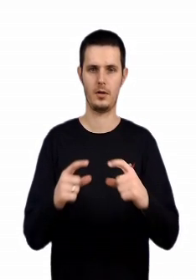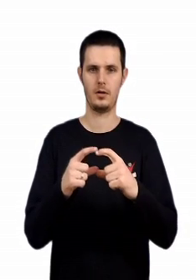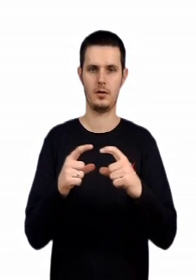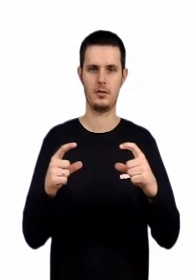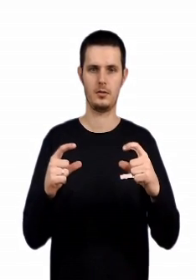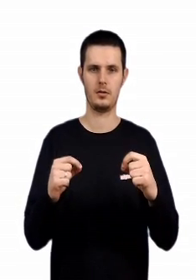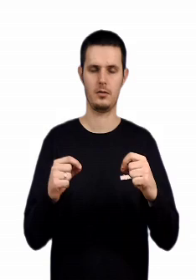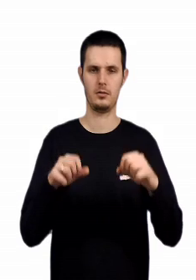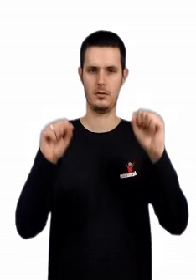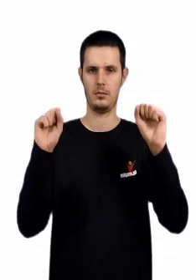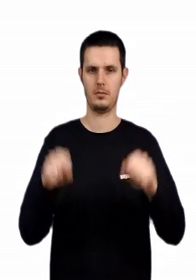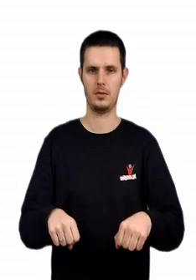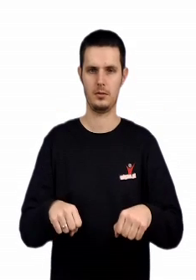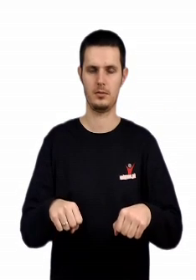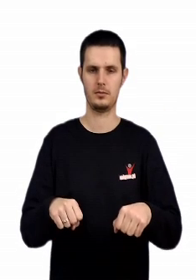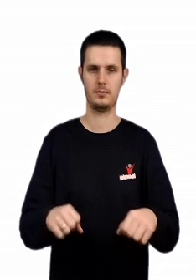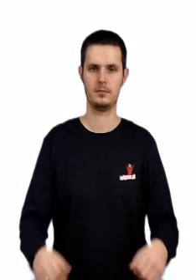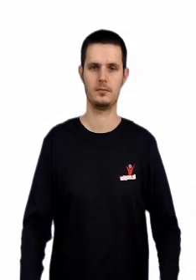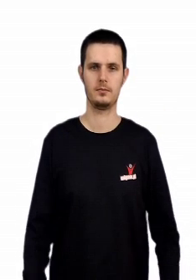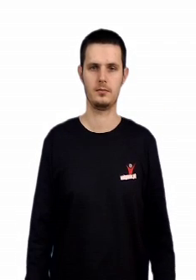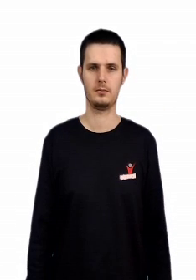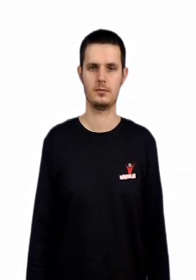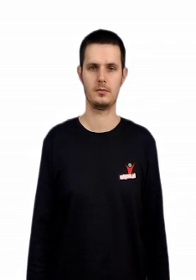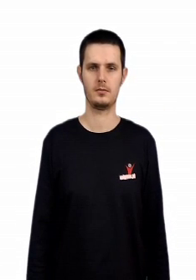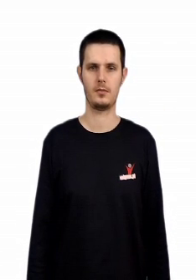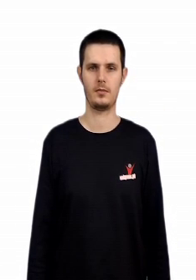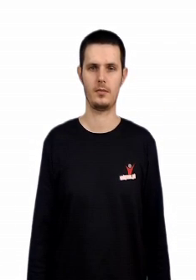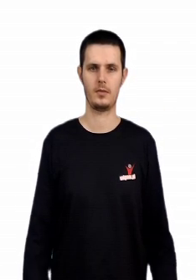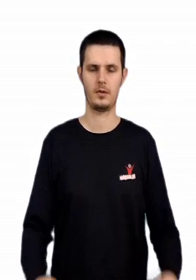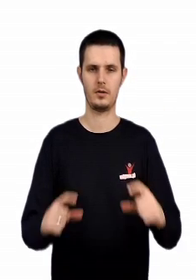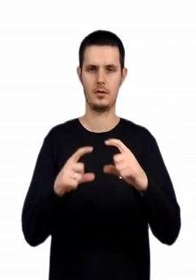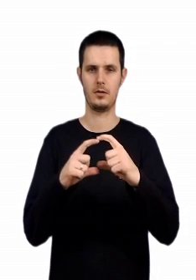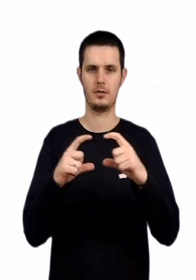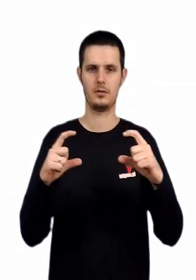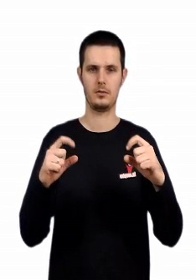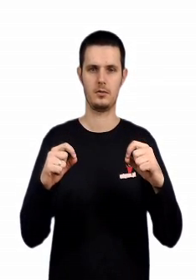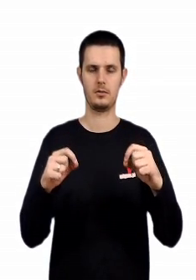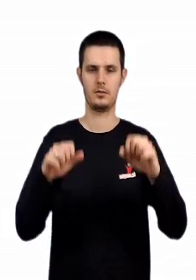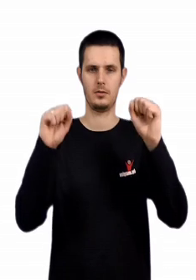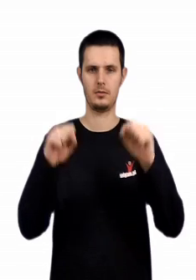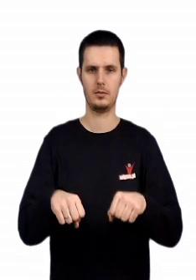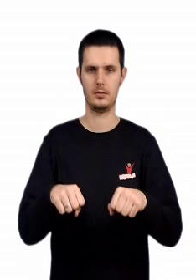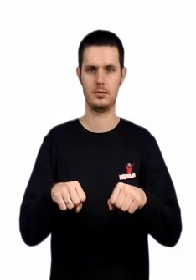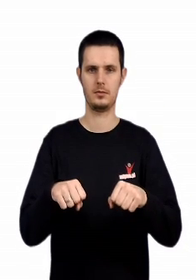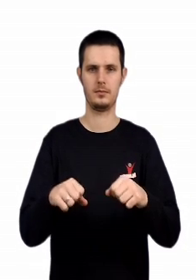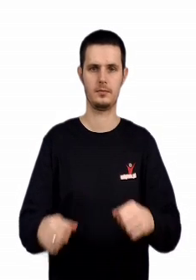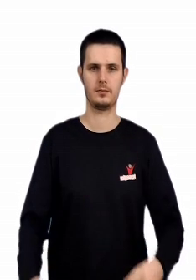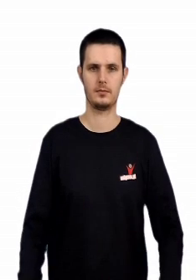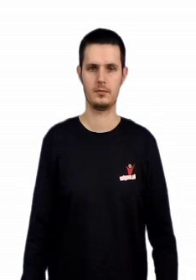KARTA KREDYTOWA